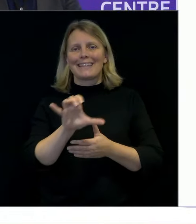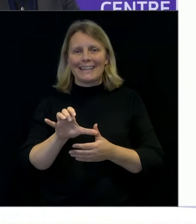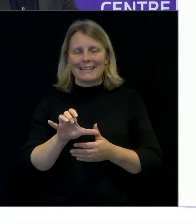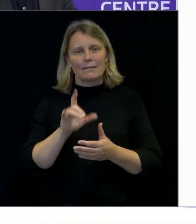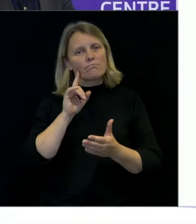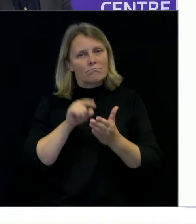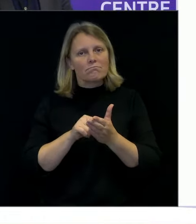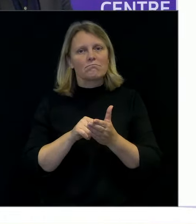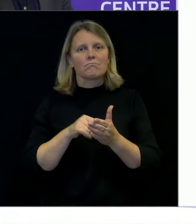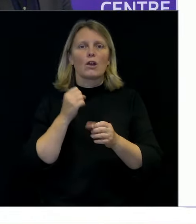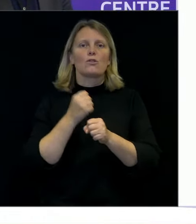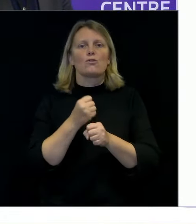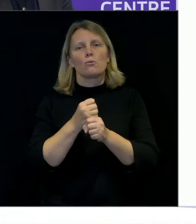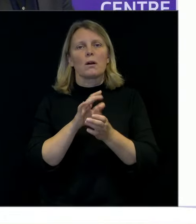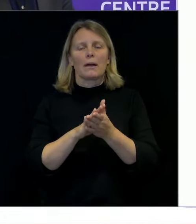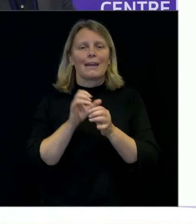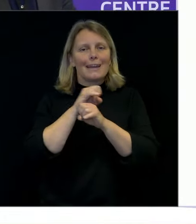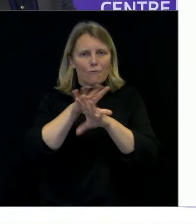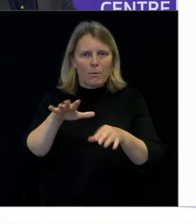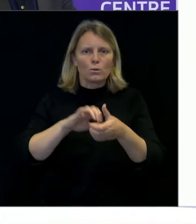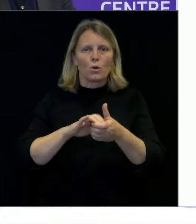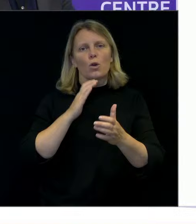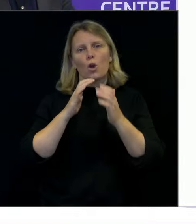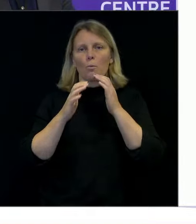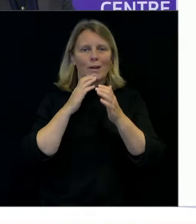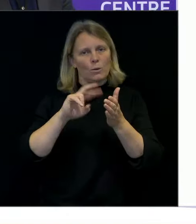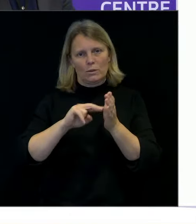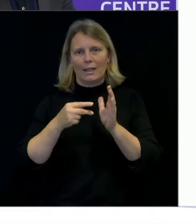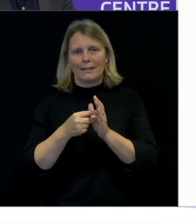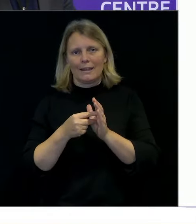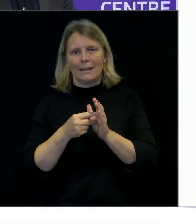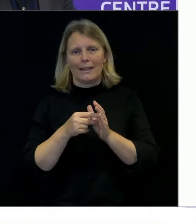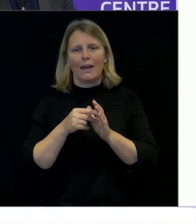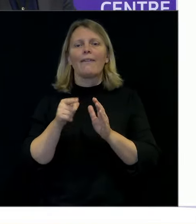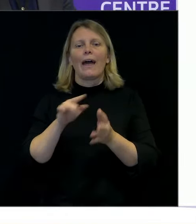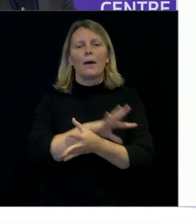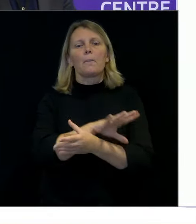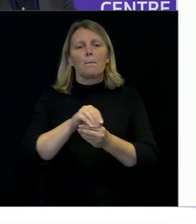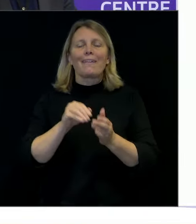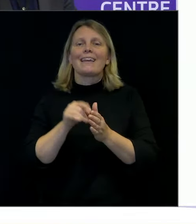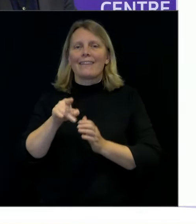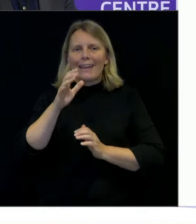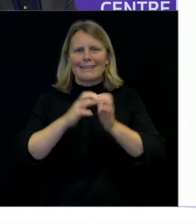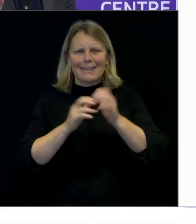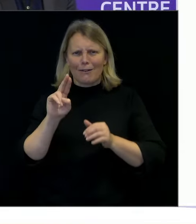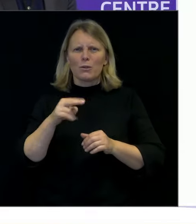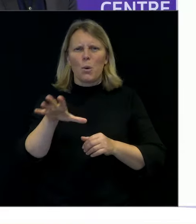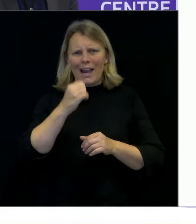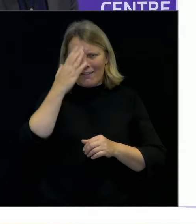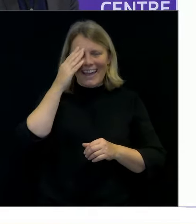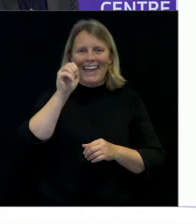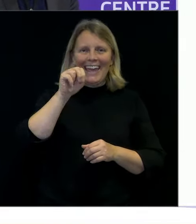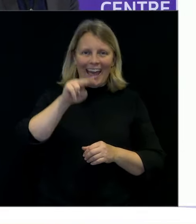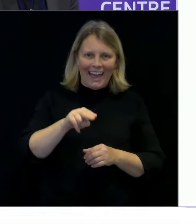Och ITS och via SiS i arbetet med kommunikations- och informationsteknik som leder fram till siffran,